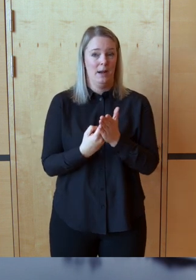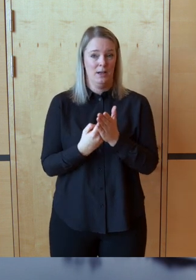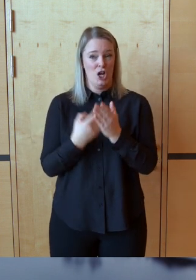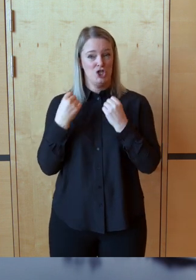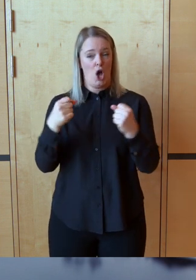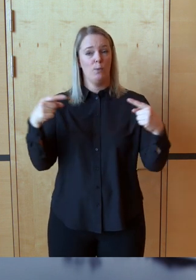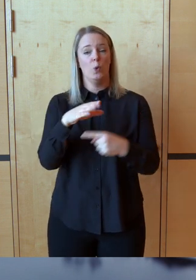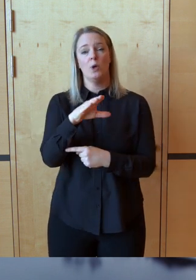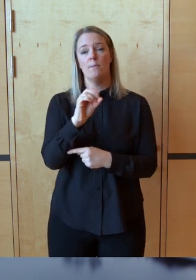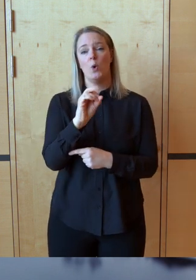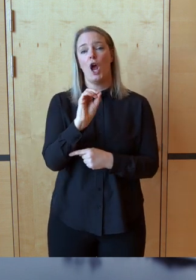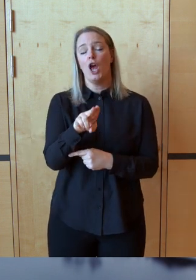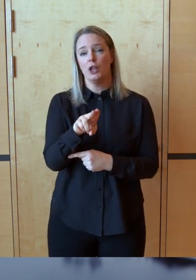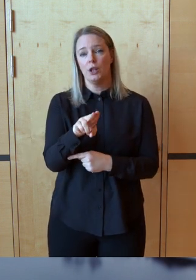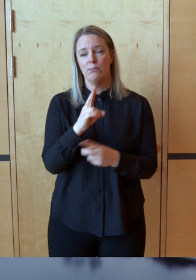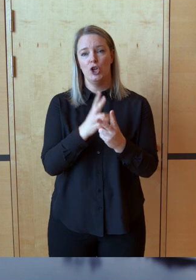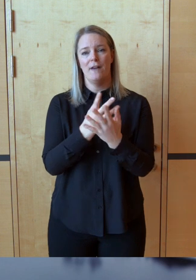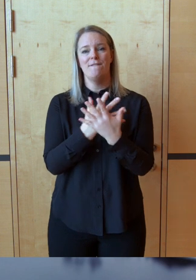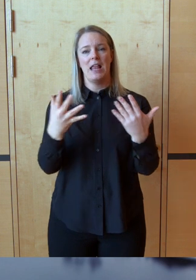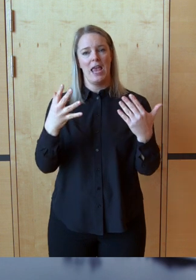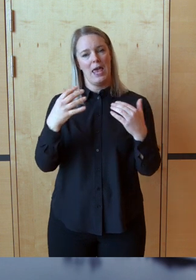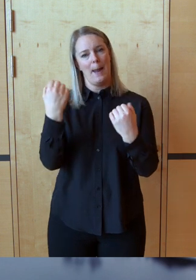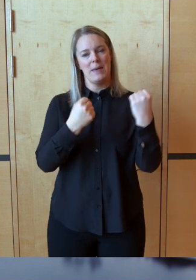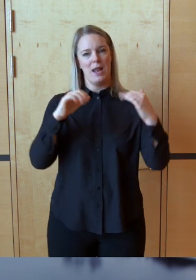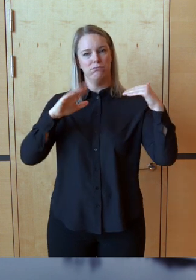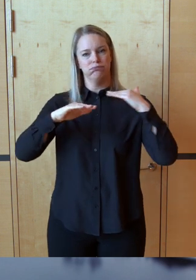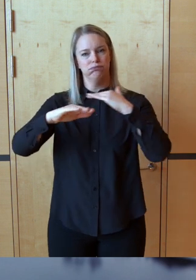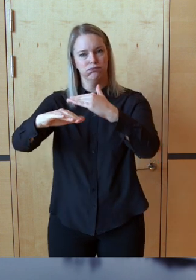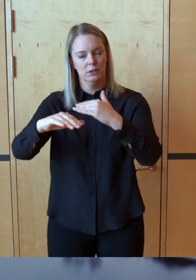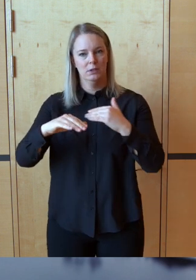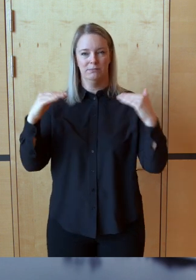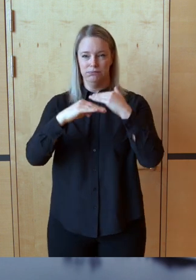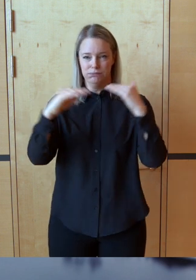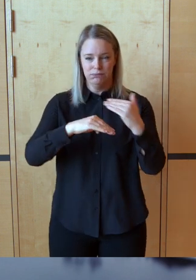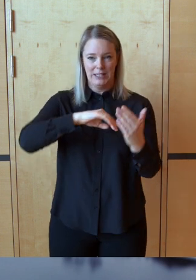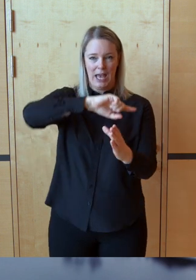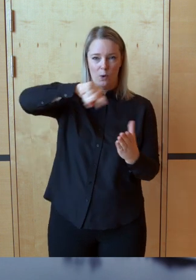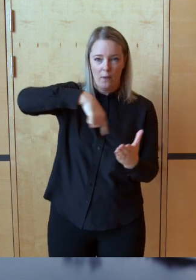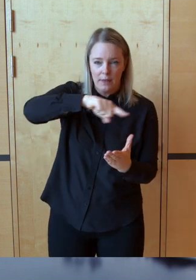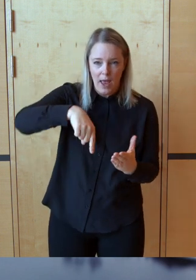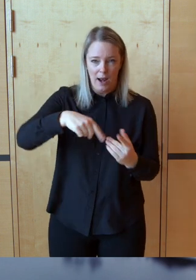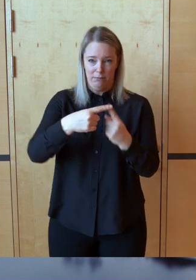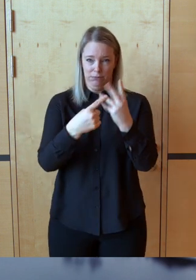Då kommer att fyllas på med bilar Du har flera rondeller guld backar och där kommer du inte förbi